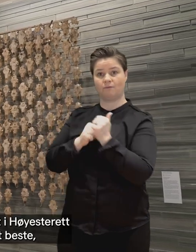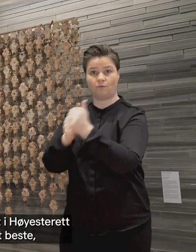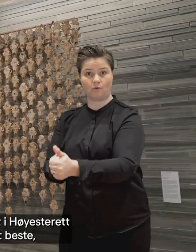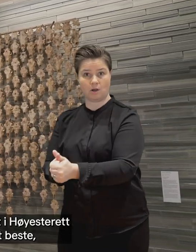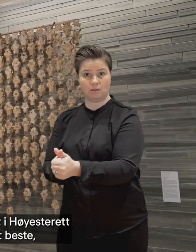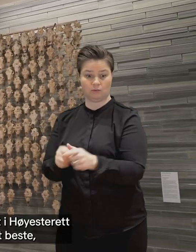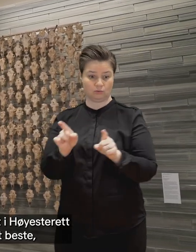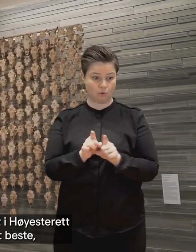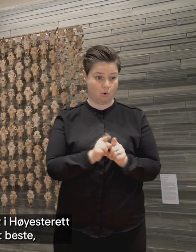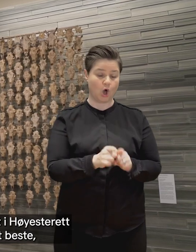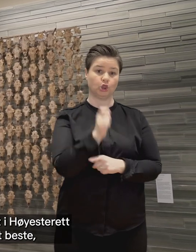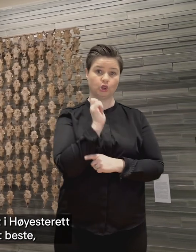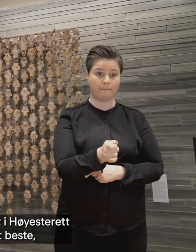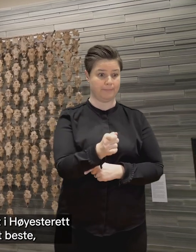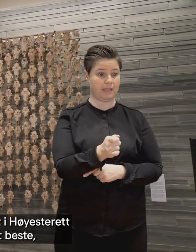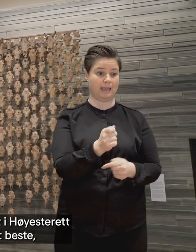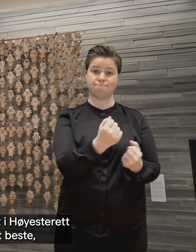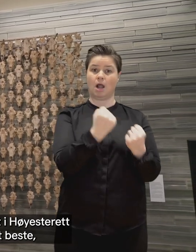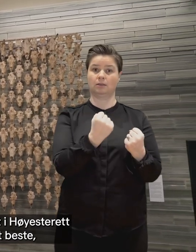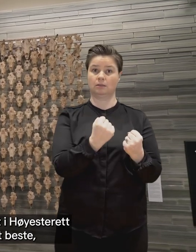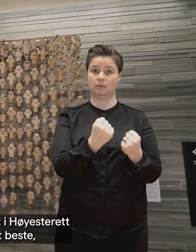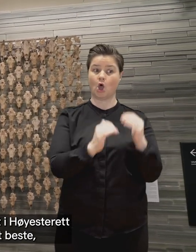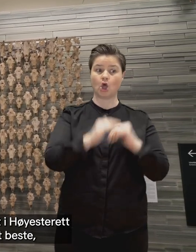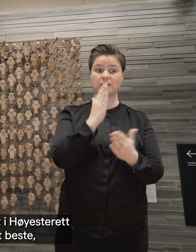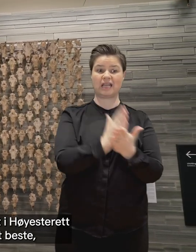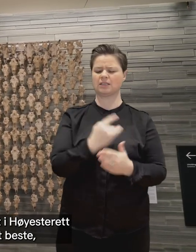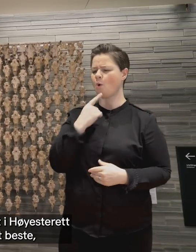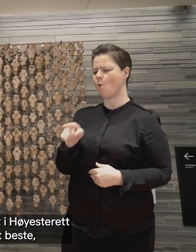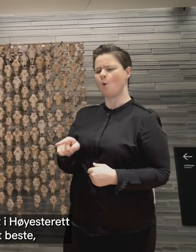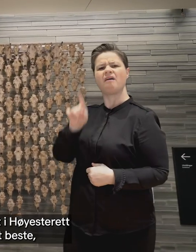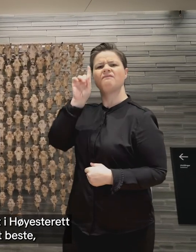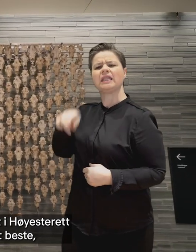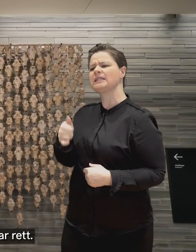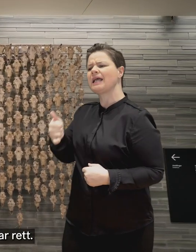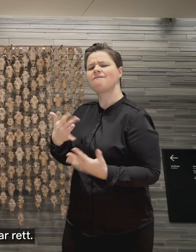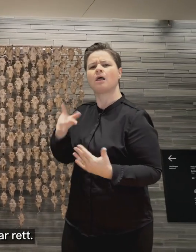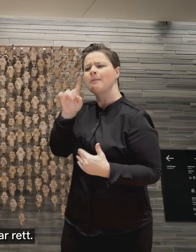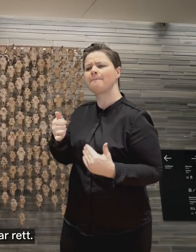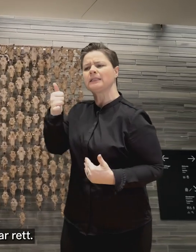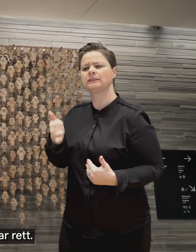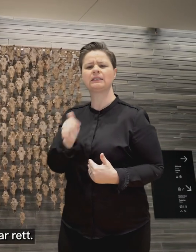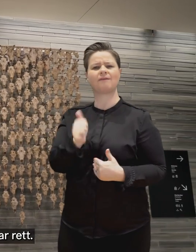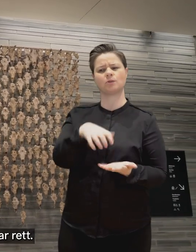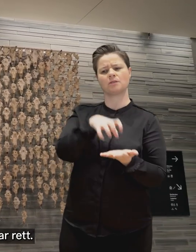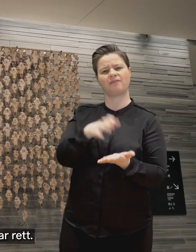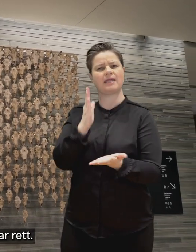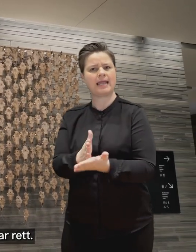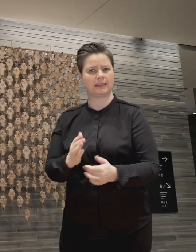Så fastslår dømmende makt i Høyesterett at vi ikke vet vårt eget beste, og at staten derfor har rett.